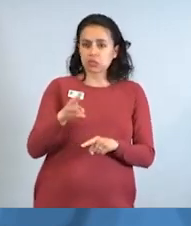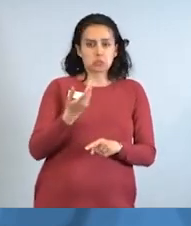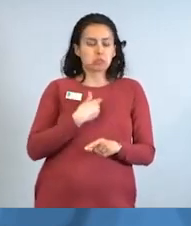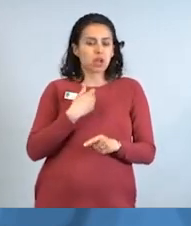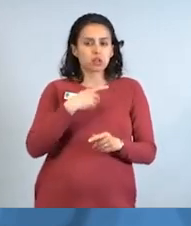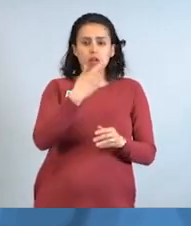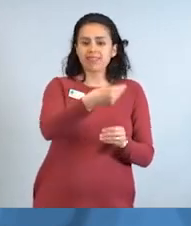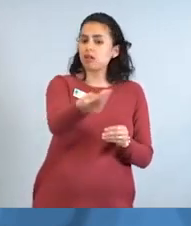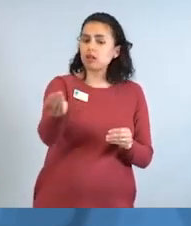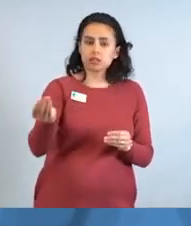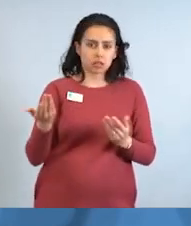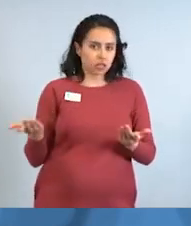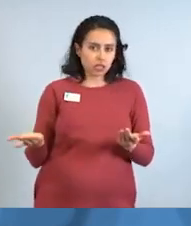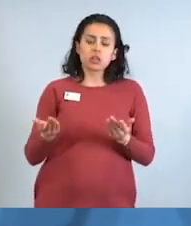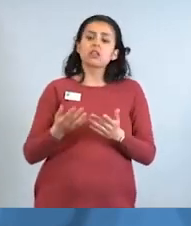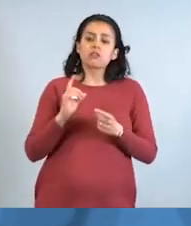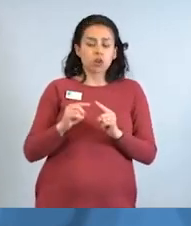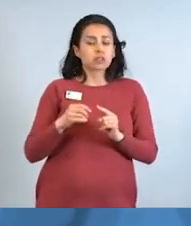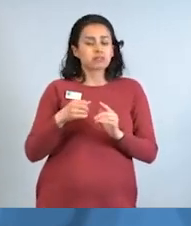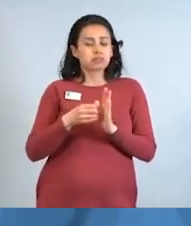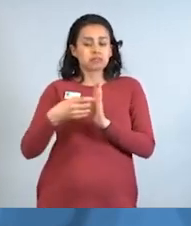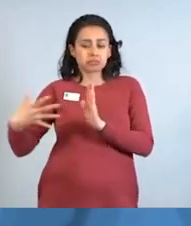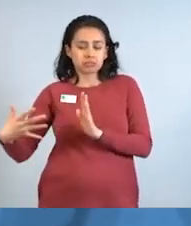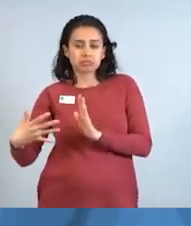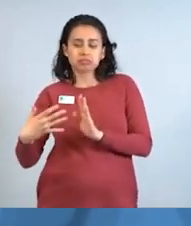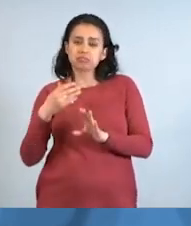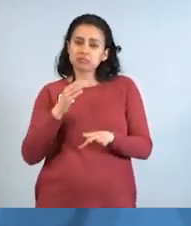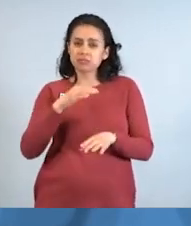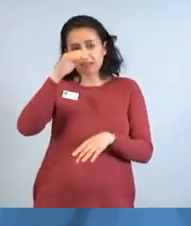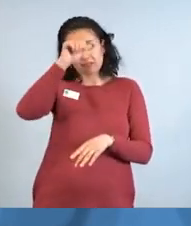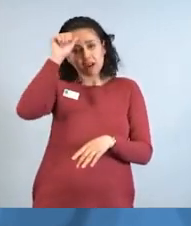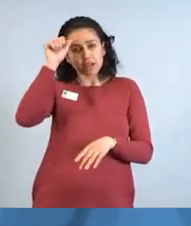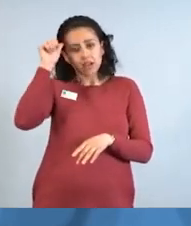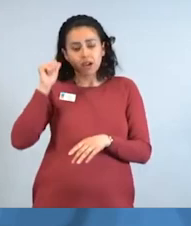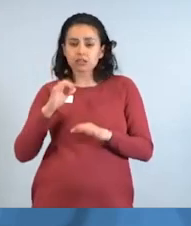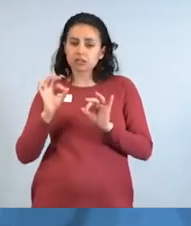siellä voi tulla hankaluutta rokottaa mökkiläisiä, jotka ovat siellä kesällä.